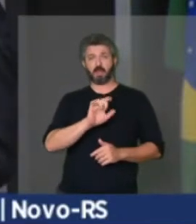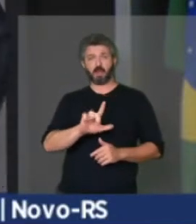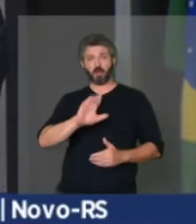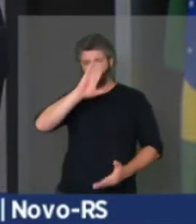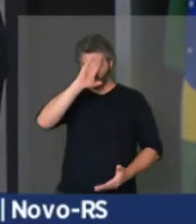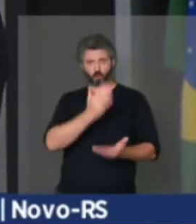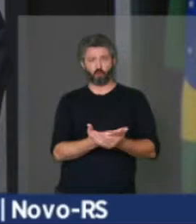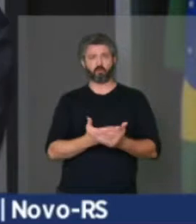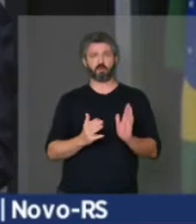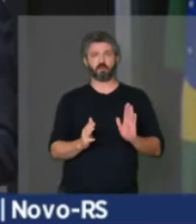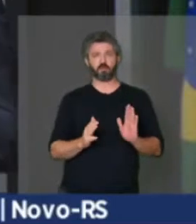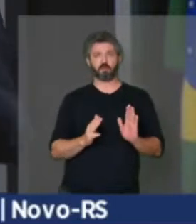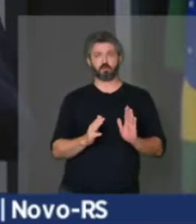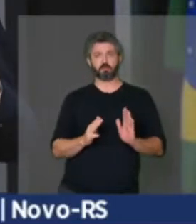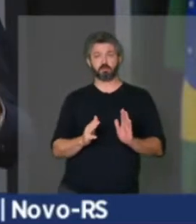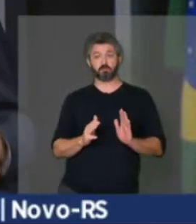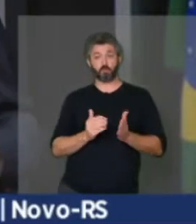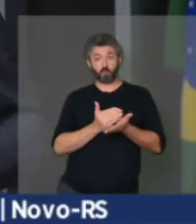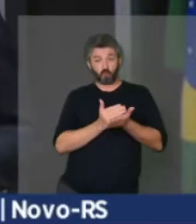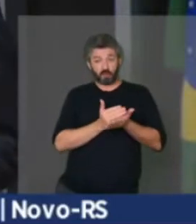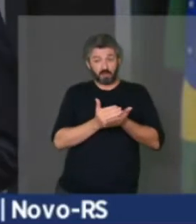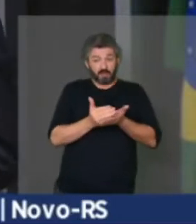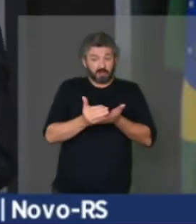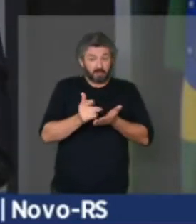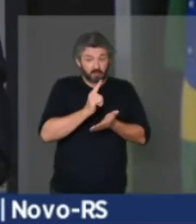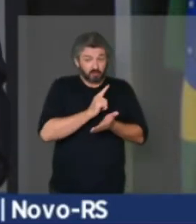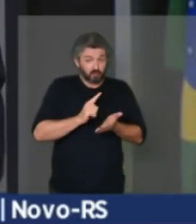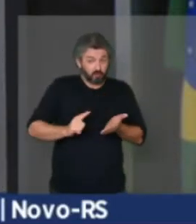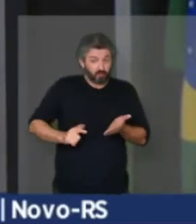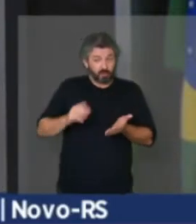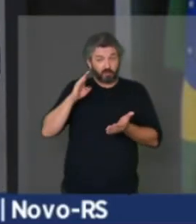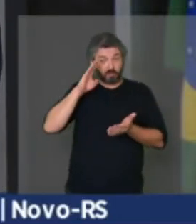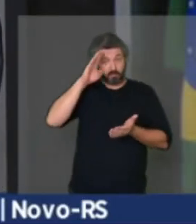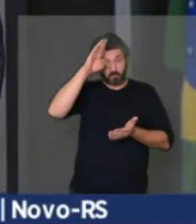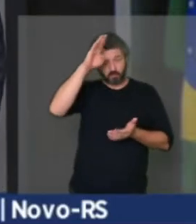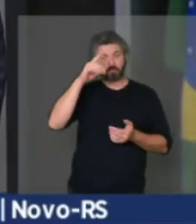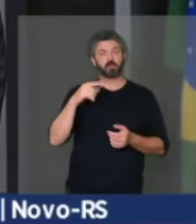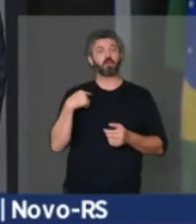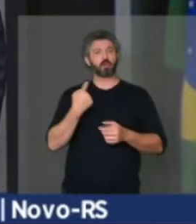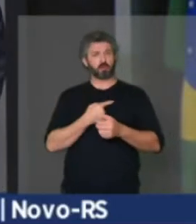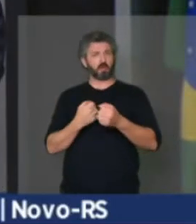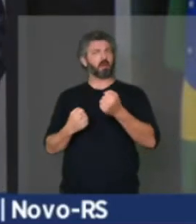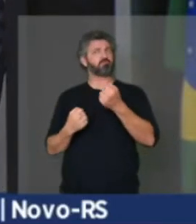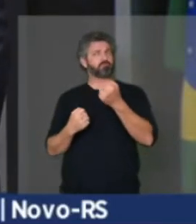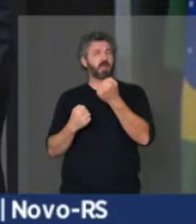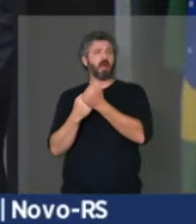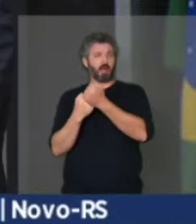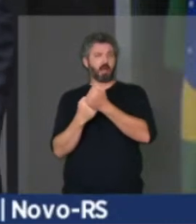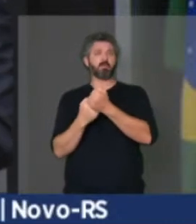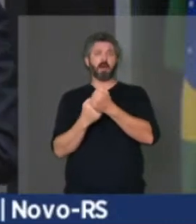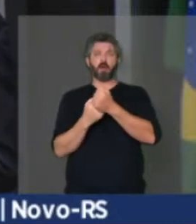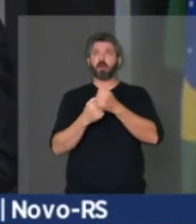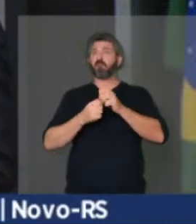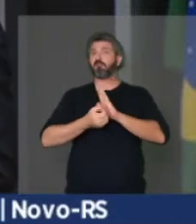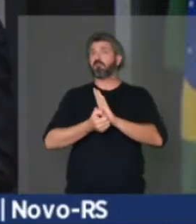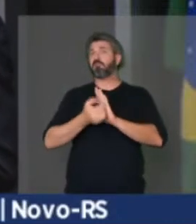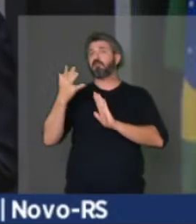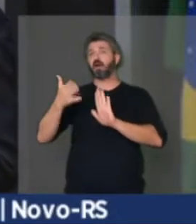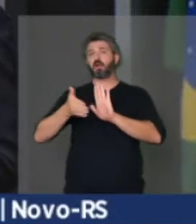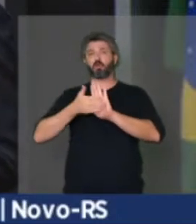INÍCIO DO GOVERNO BOLSONARO, APOIÁSSEMOS A MAIOR PARTE DAS PROPOSTAS NA ÁREA ECONÔMICA APRESENTADAS. UMA VEZ QUE A ALINHADAS COM AQUILO QUE